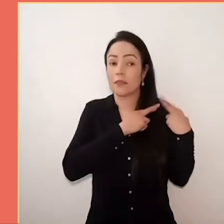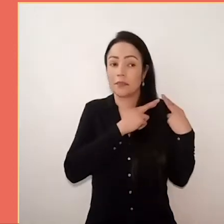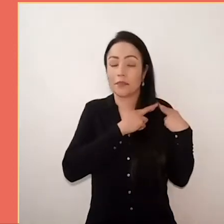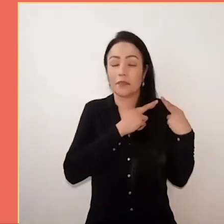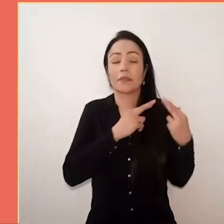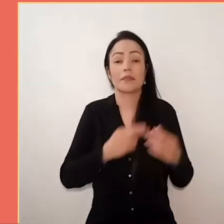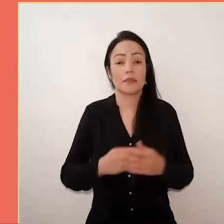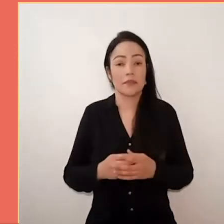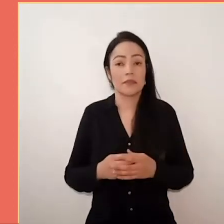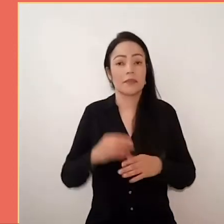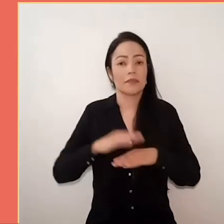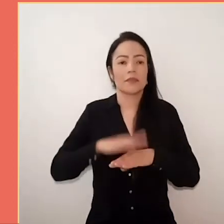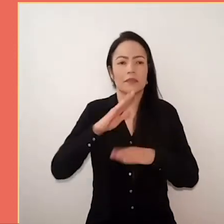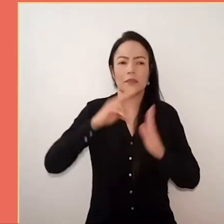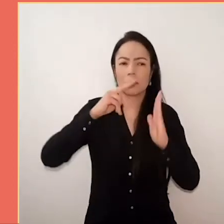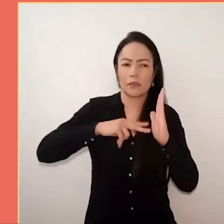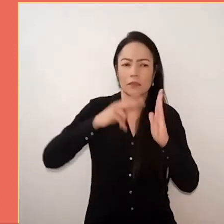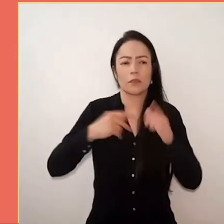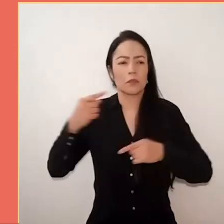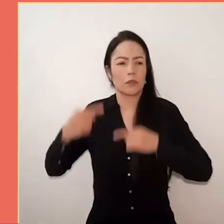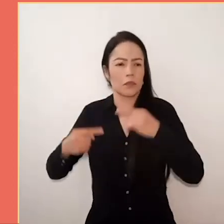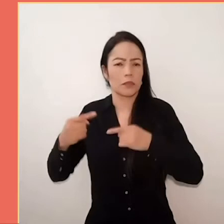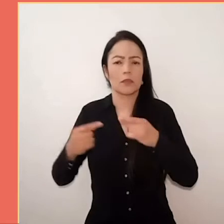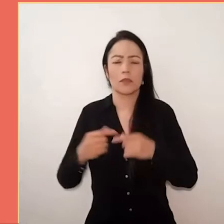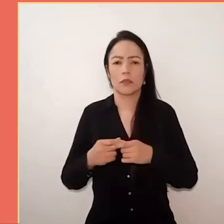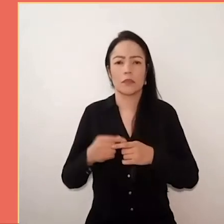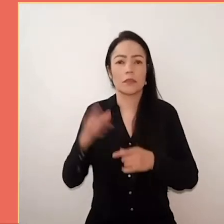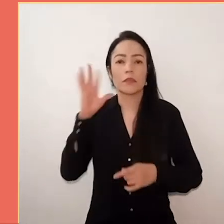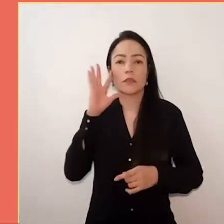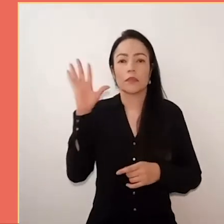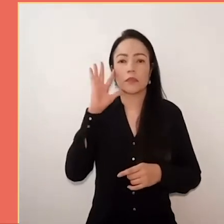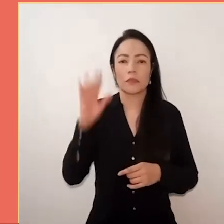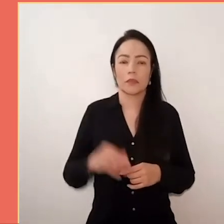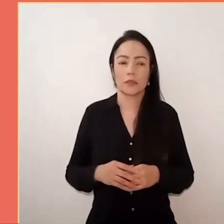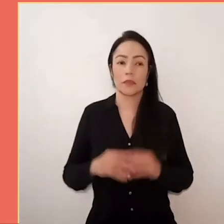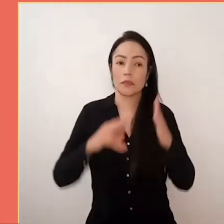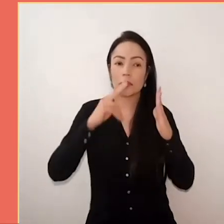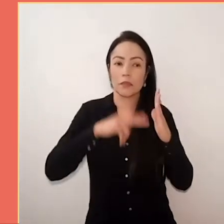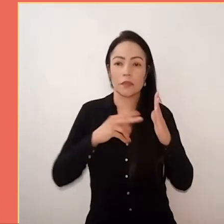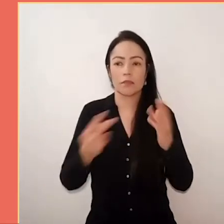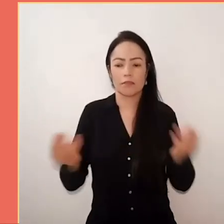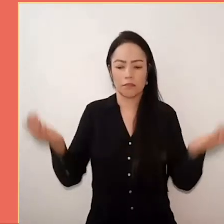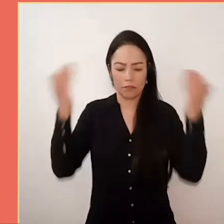um pouco mais do leitor politizado, do leitor reflexivo, do leitor que olha pra dentro e olha pra fora,